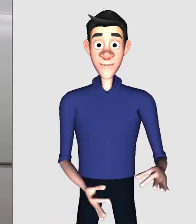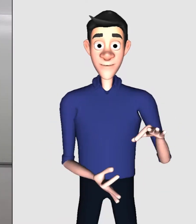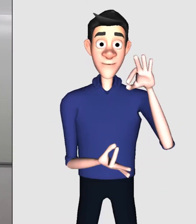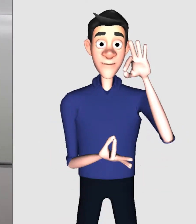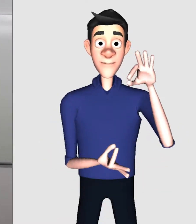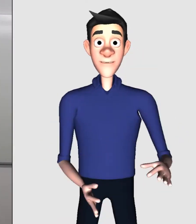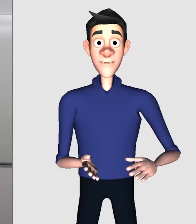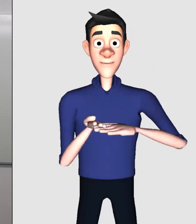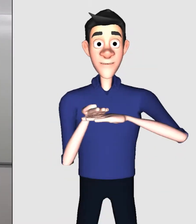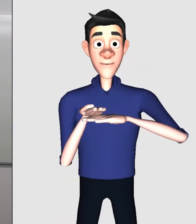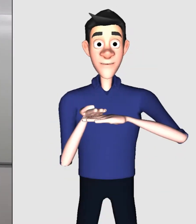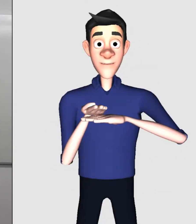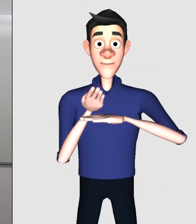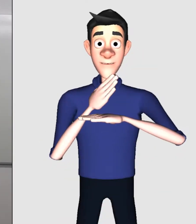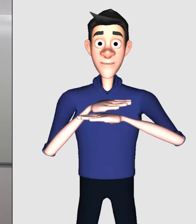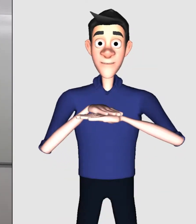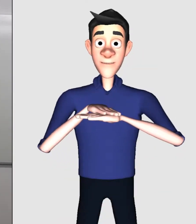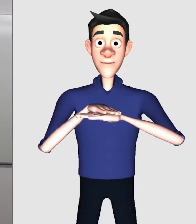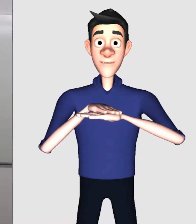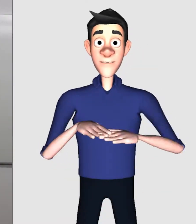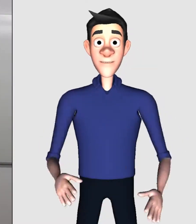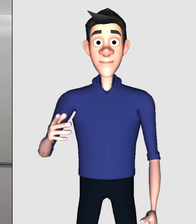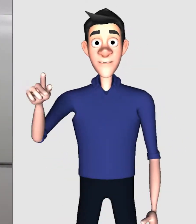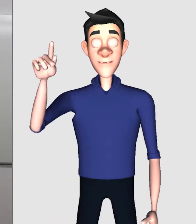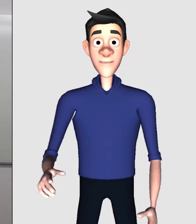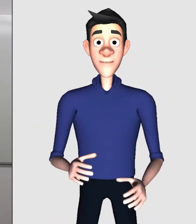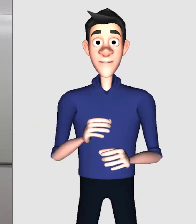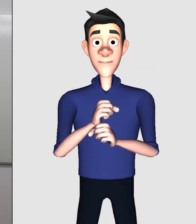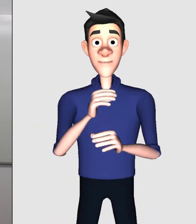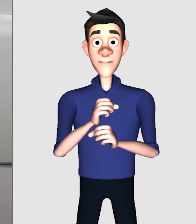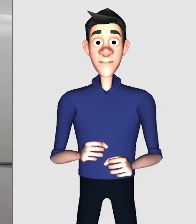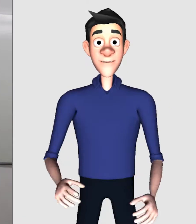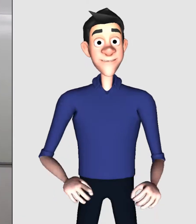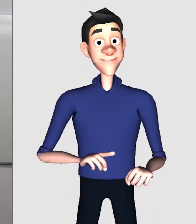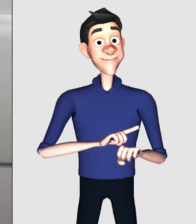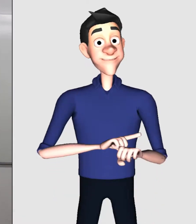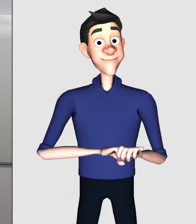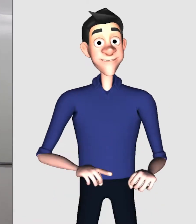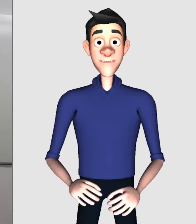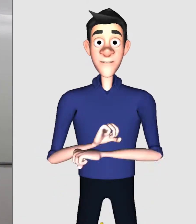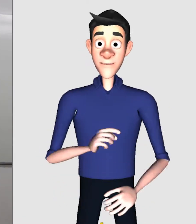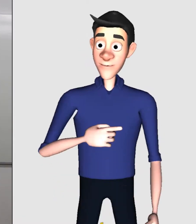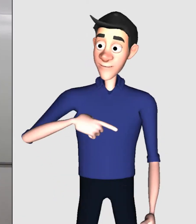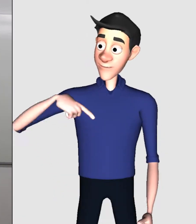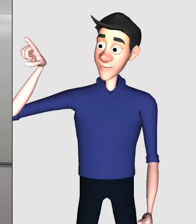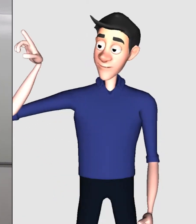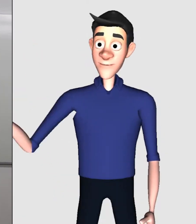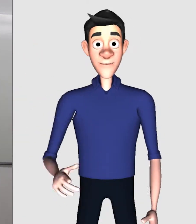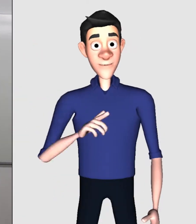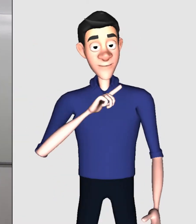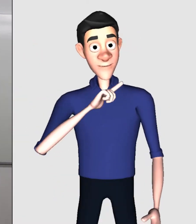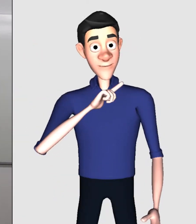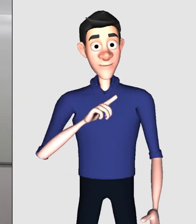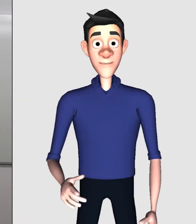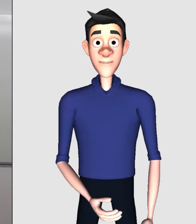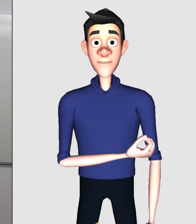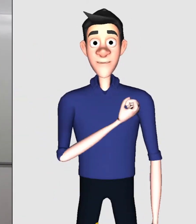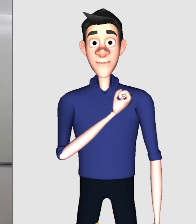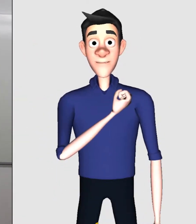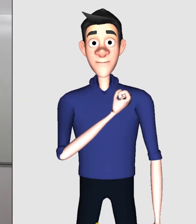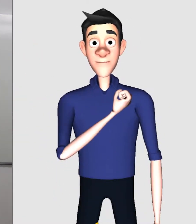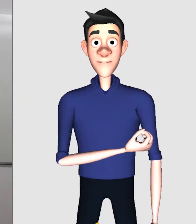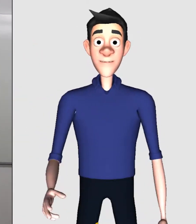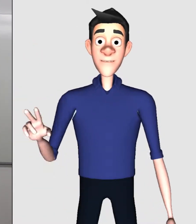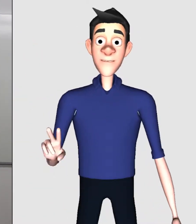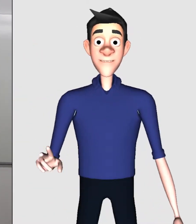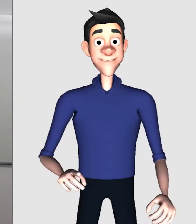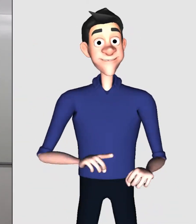Se considerarmos o positivo de vibração é pra cima, a deflexão seria negativa